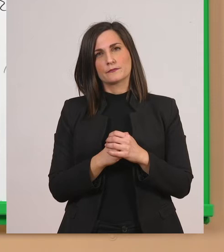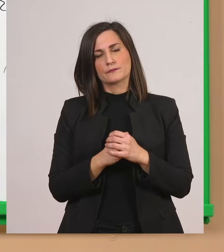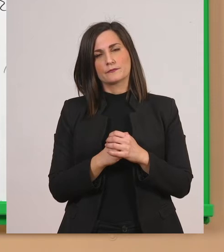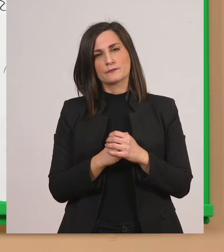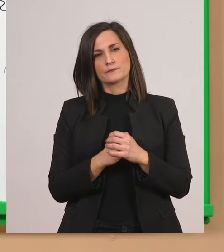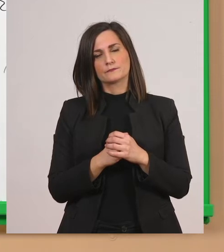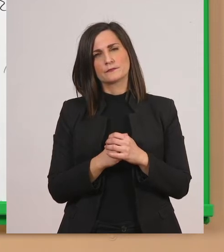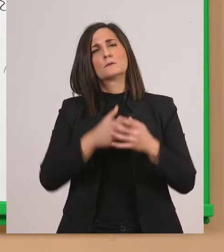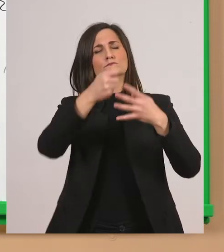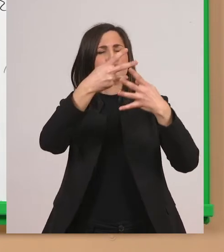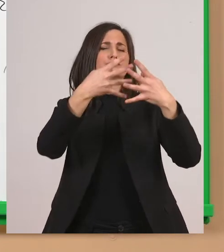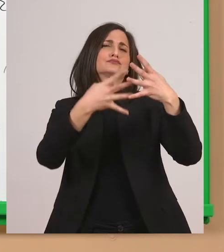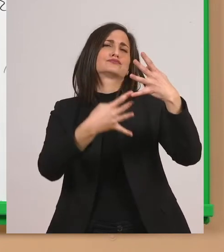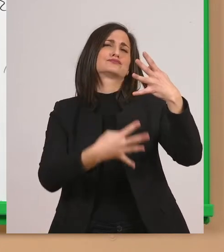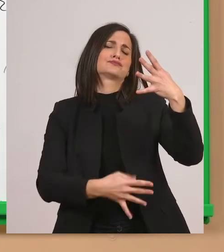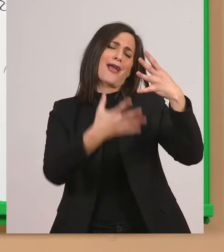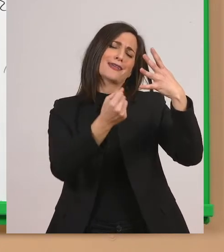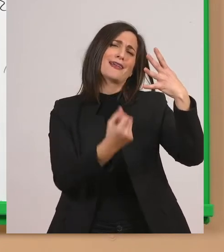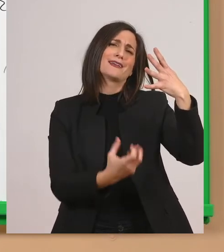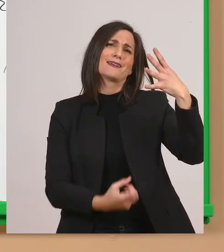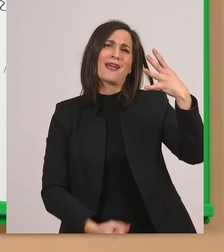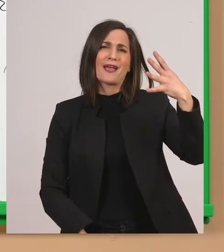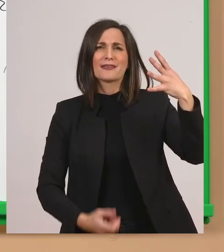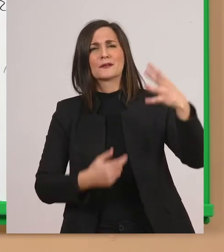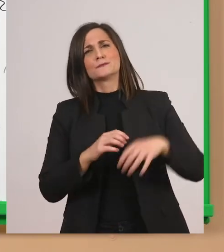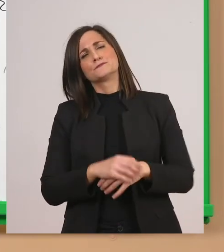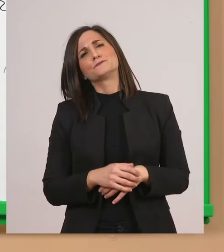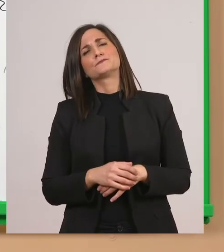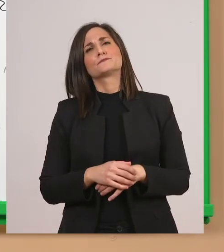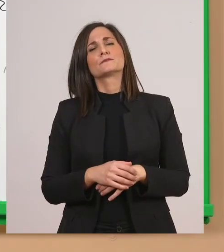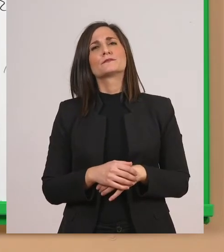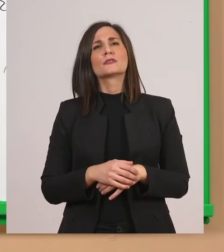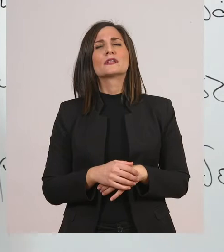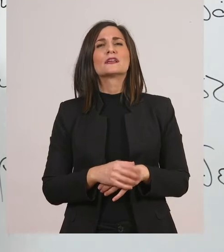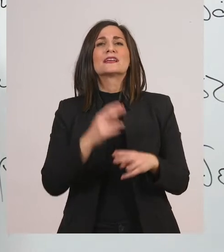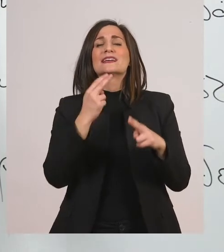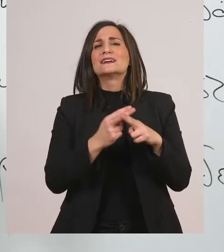Και πολλά άλλα, παιδιά. Δεν με ενδιαφέρουν τόσο τα επιχειρήματα, αυτά, θέλω να το τονίσω, ότι είναι δικά σας.